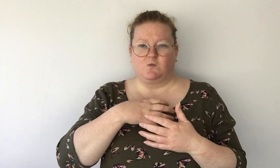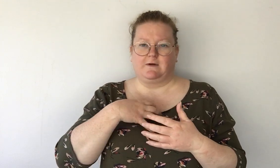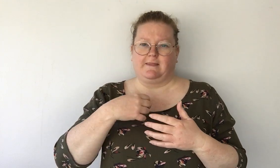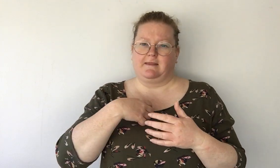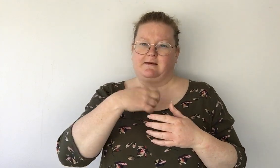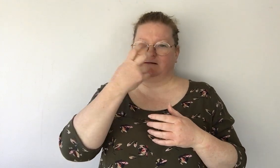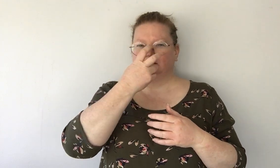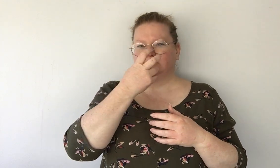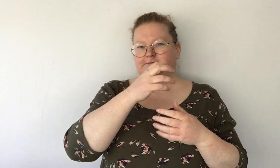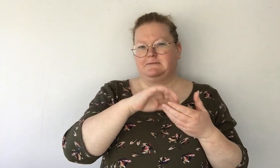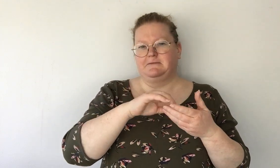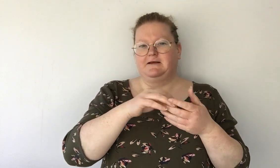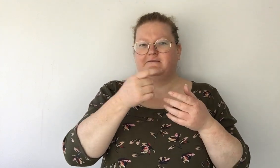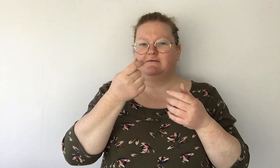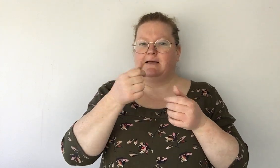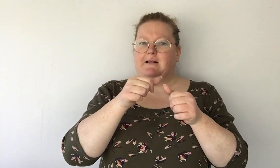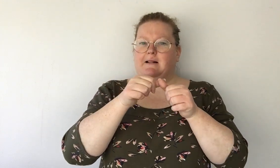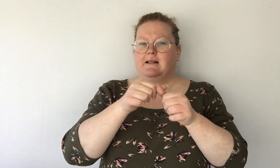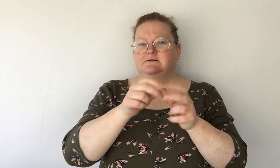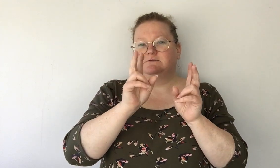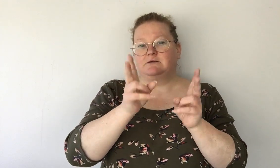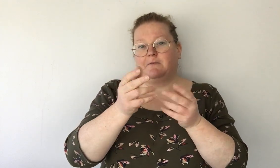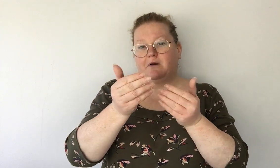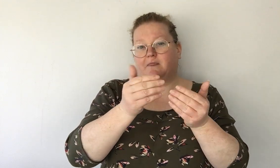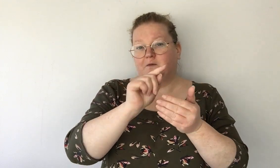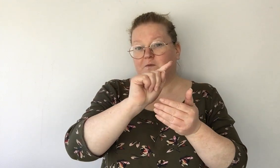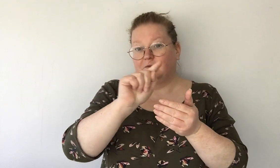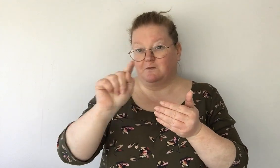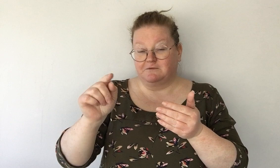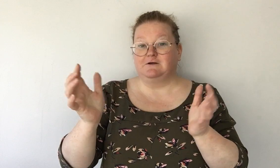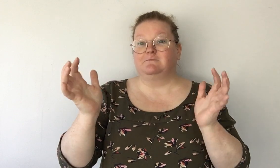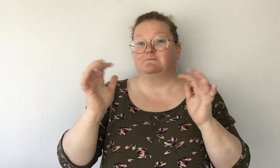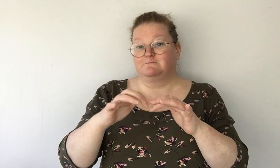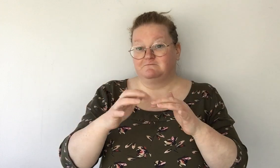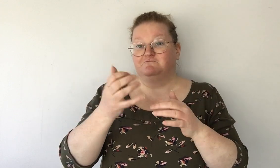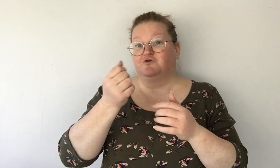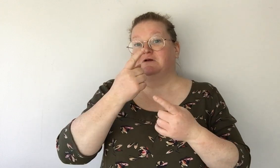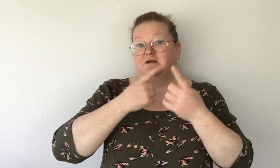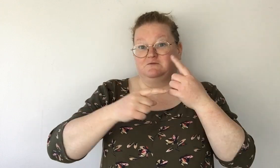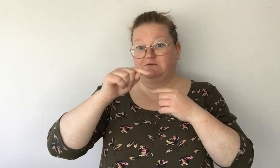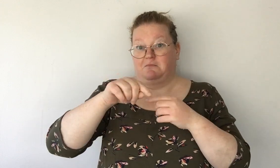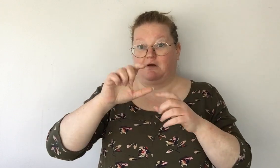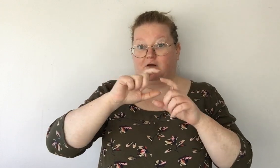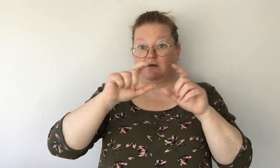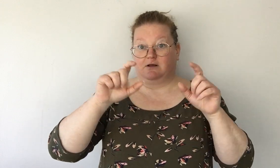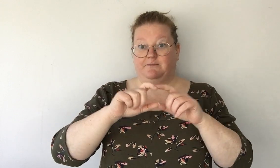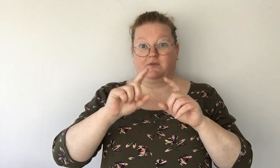Yritän etsiä ryhmään samanhenkisiä ihmisiä, joita kiinnostavat samantyyppiset aiheet.